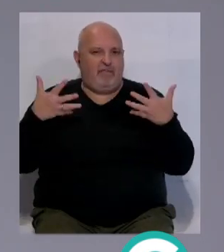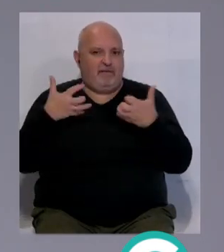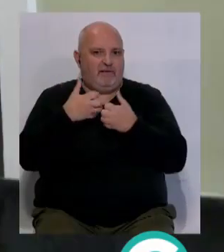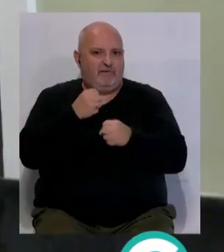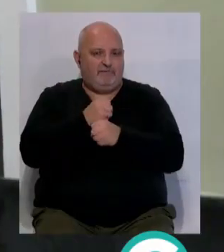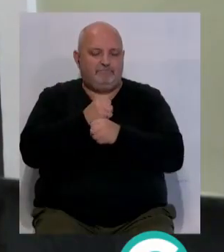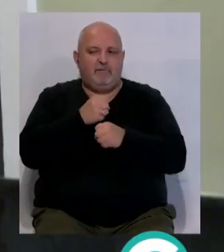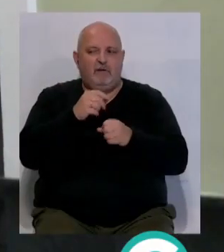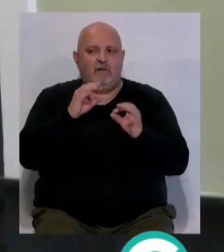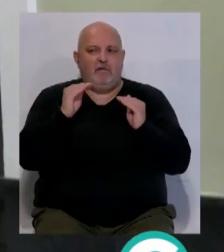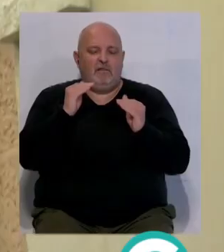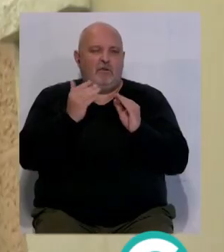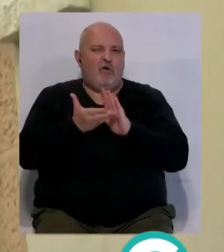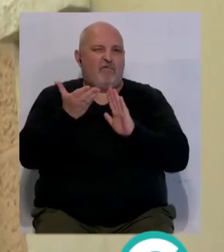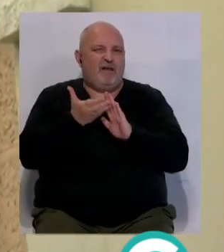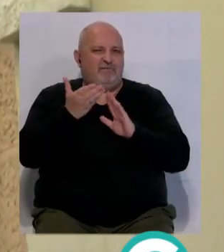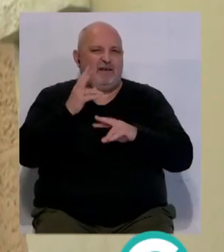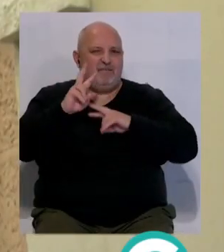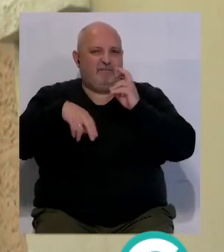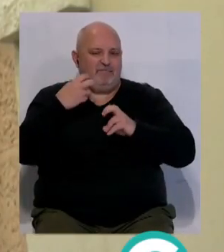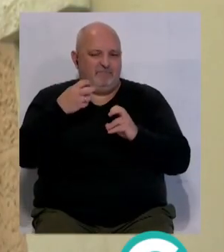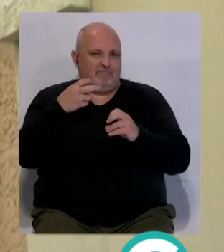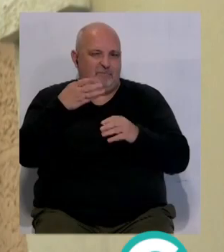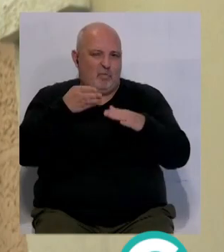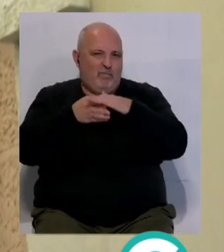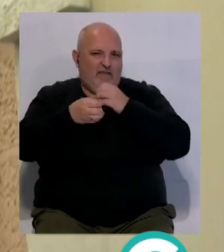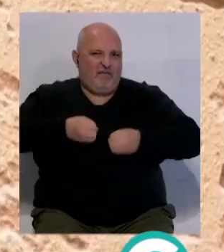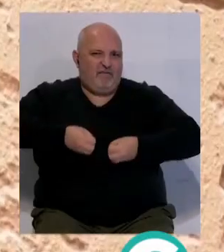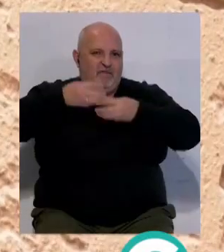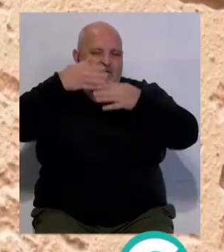producido durante unas obras de rehabilitación integral del edificio de la calle Fernán